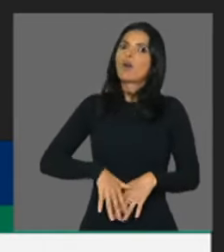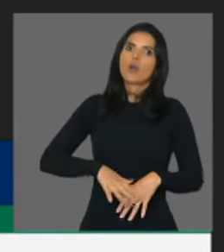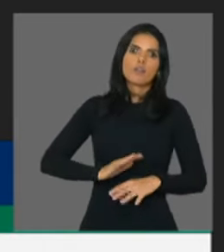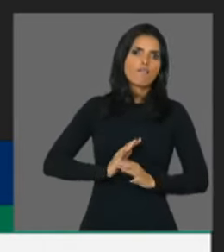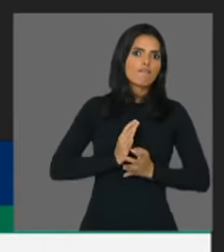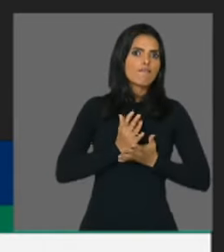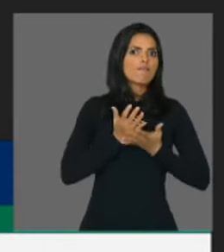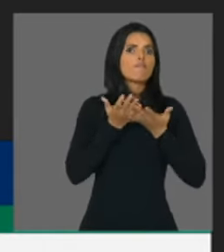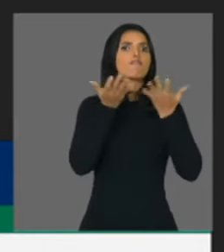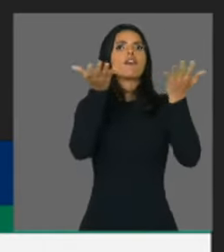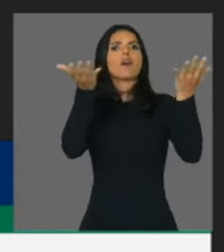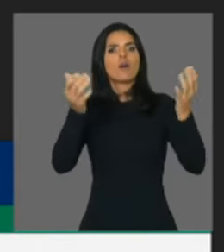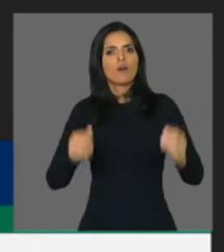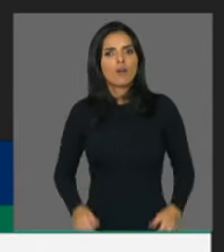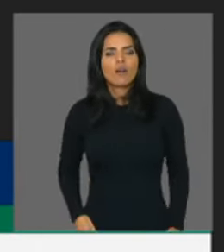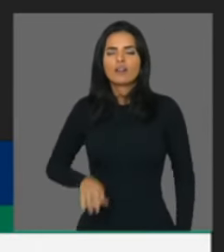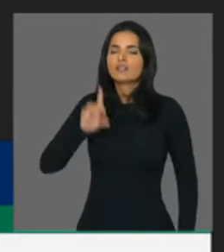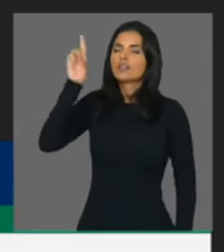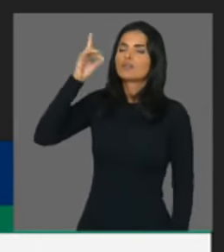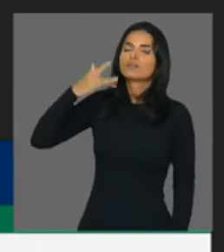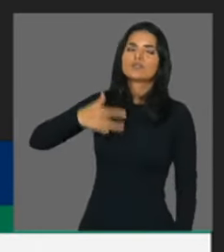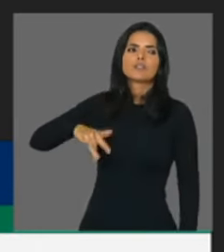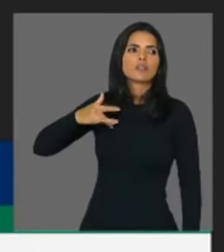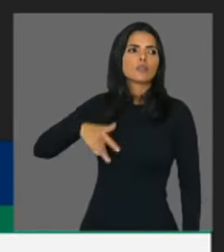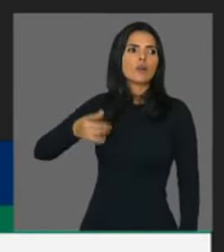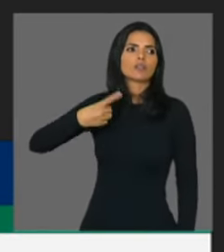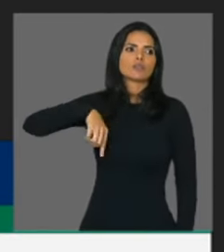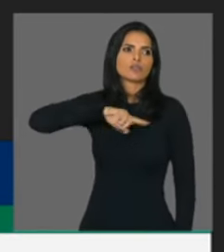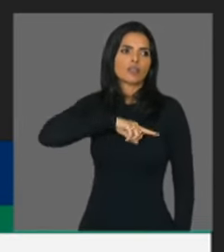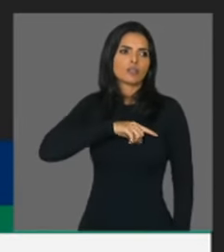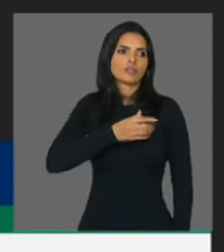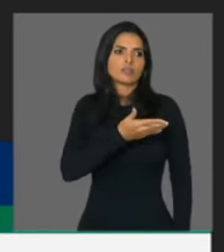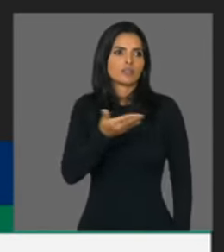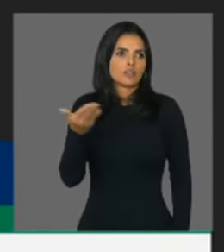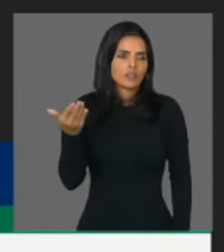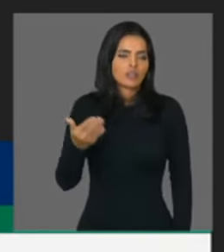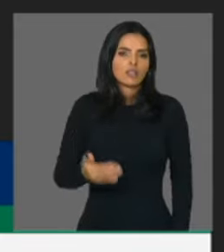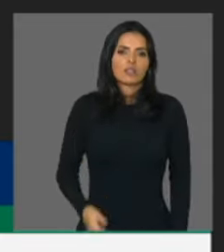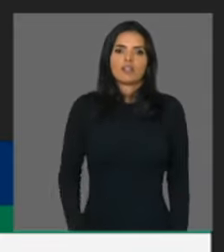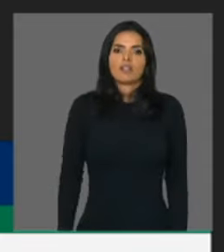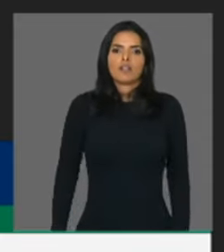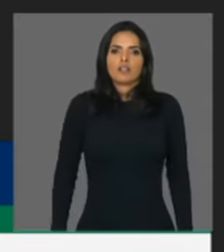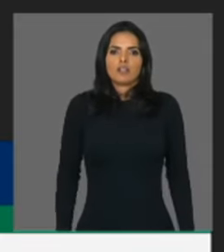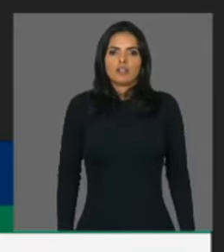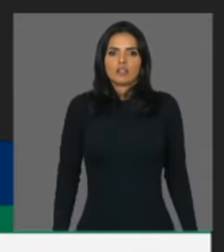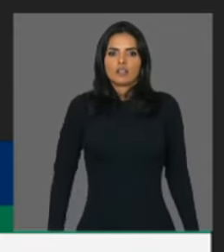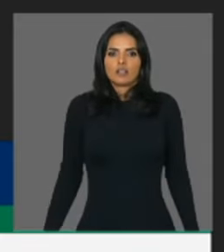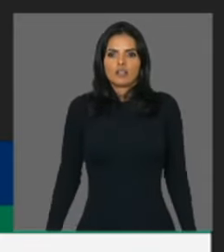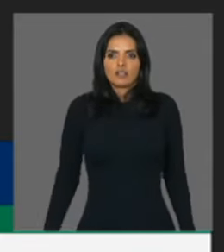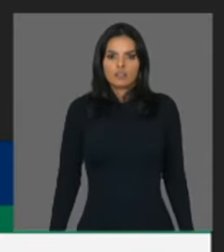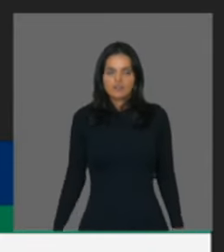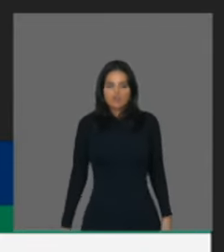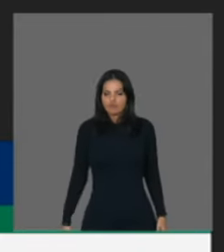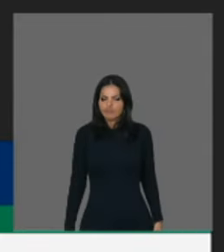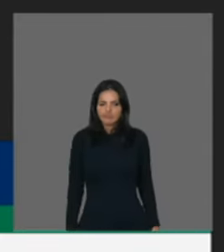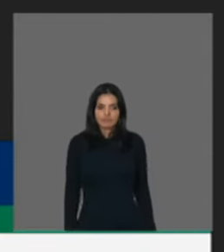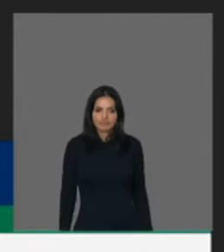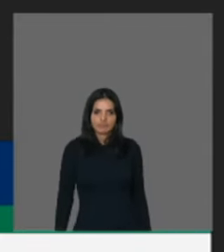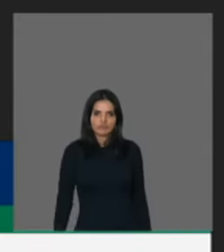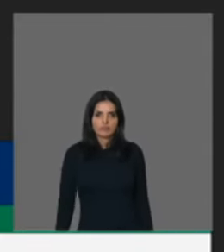CORONAVÍRUS. QUE DEUS POSSA TER FRISO DO BRASIL E QUE PROJETOS NO NÍVEL DO QUE DEBATEMOS HOJE ELES POSSAM SER